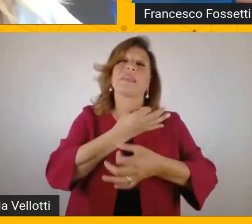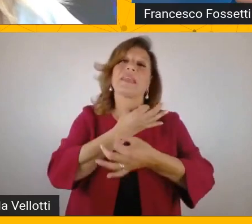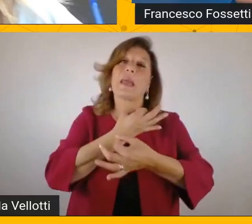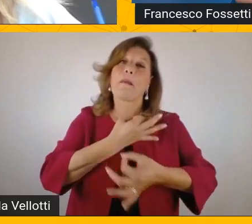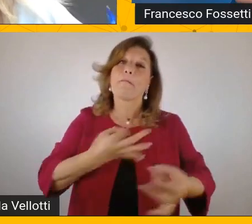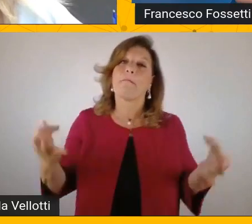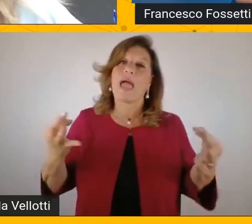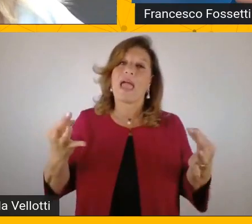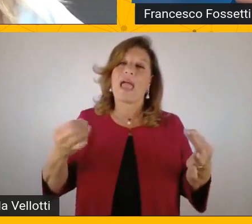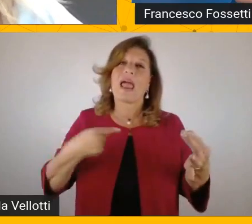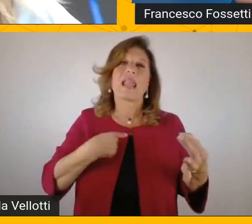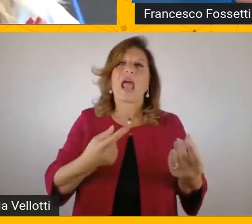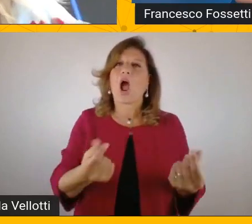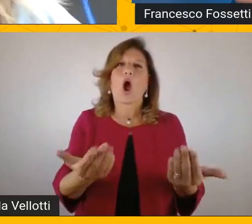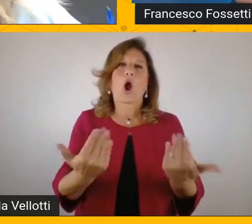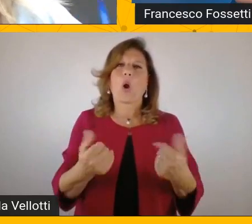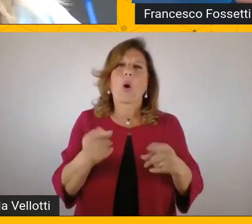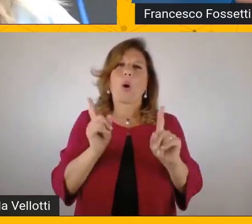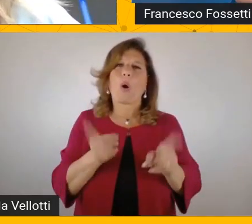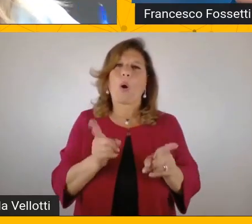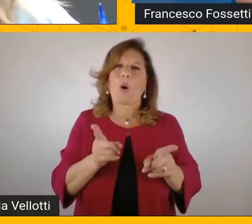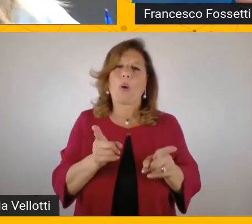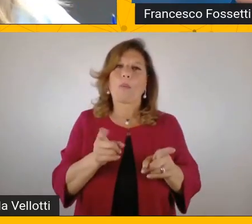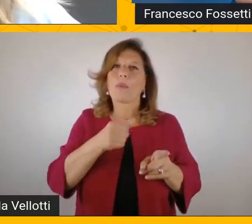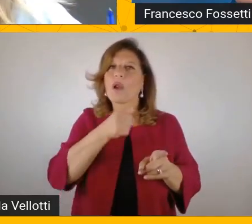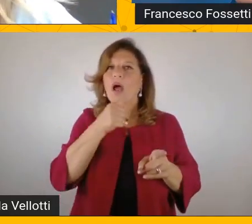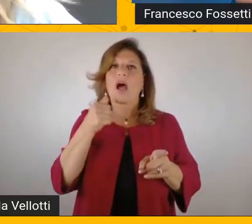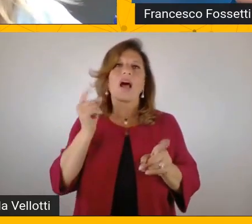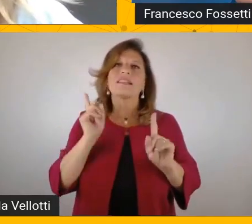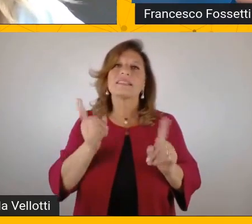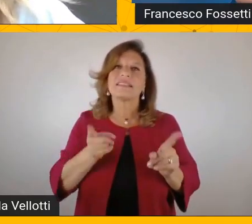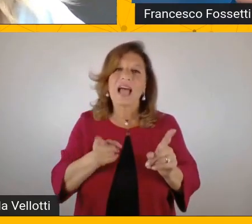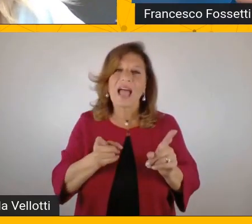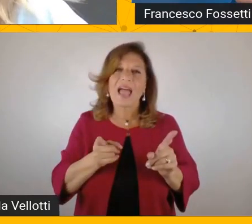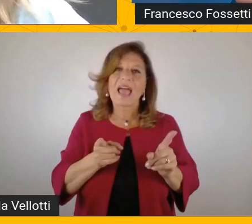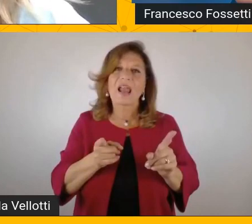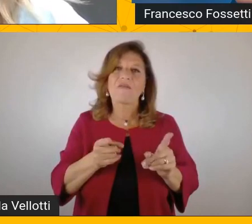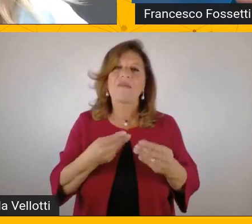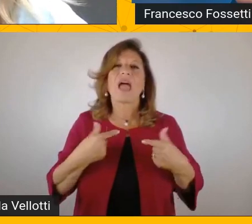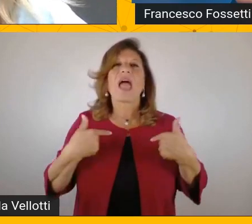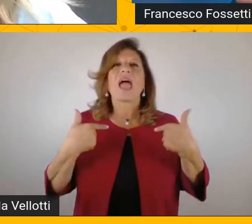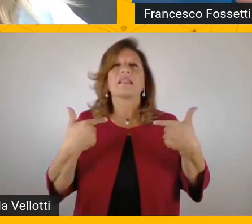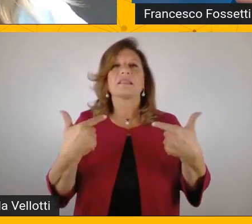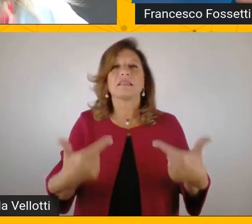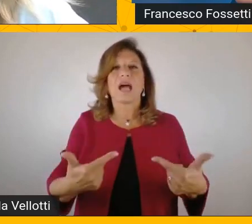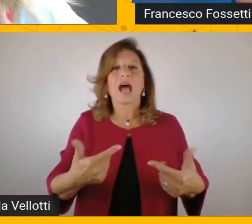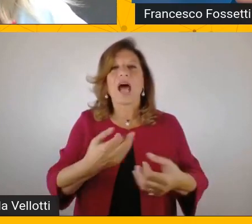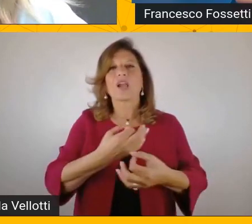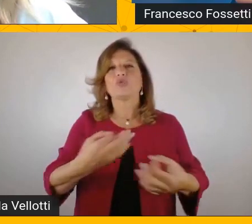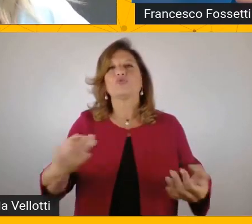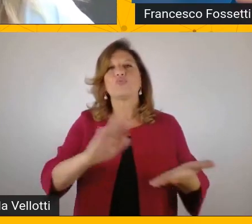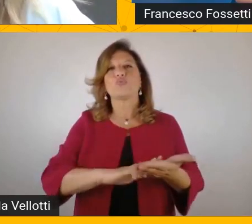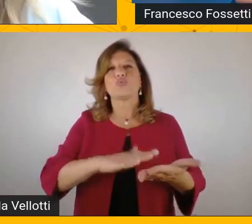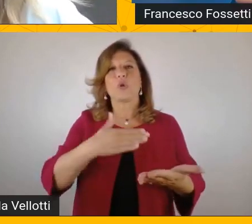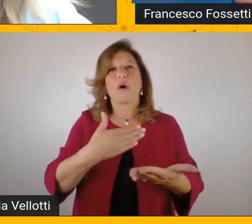capire bene che cosa sto comperando a che cosa mi serve